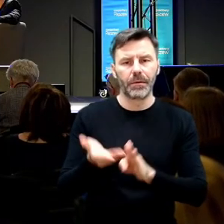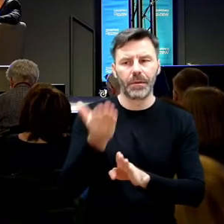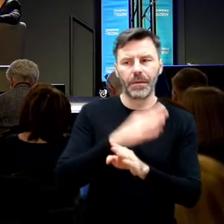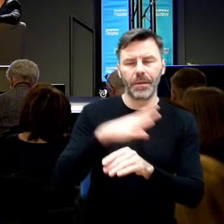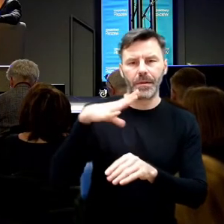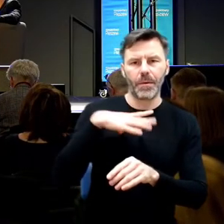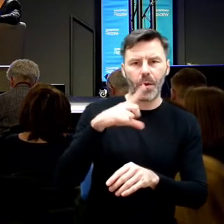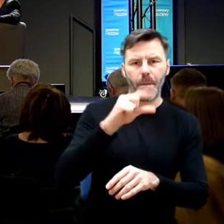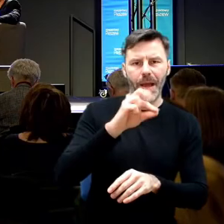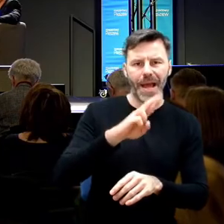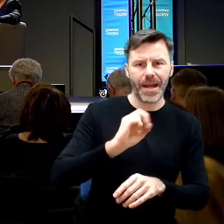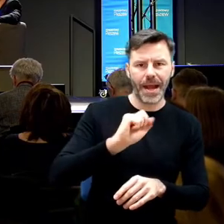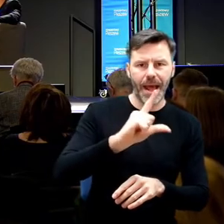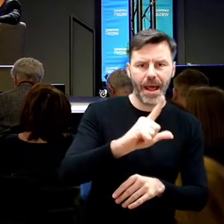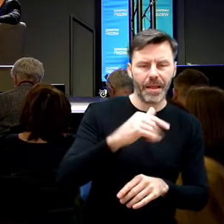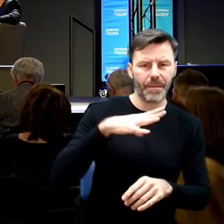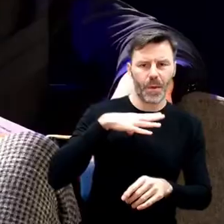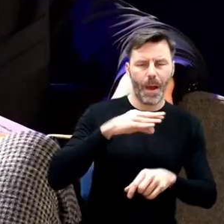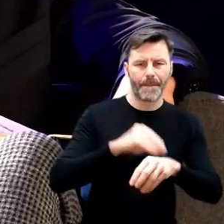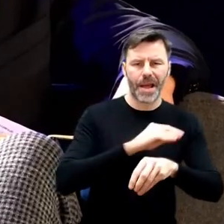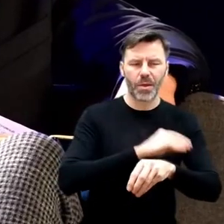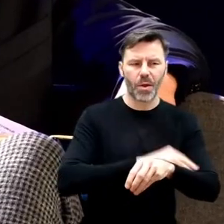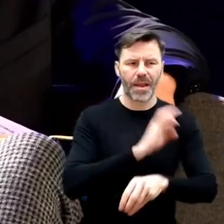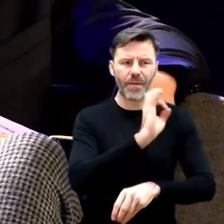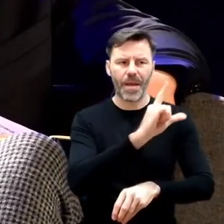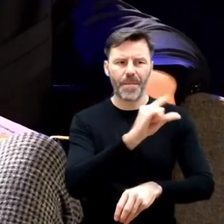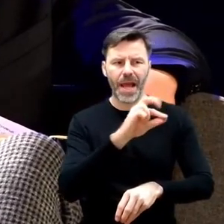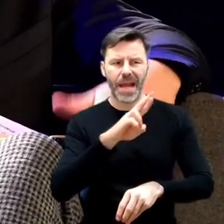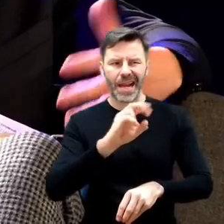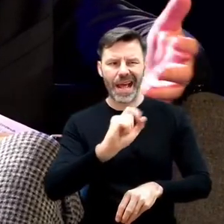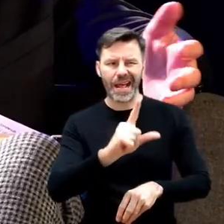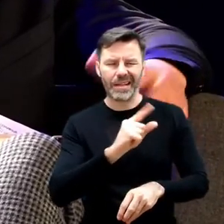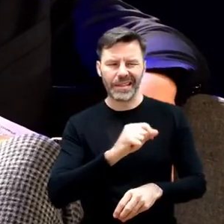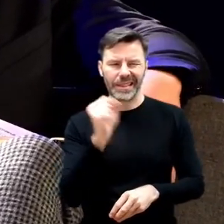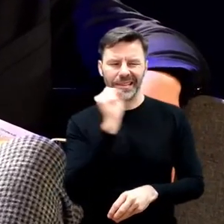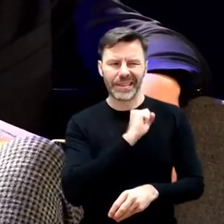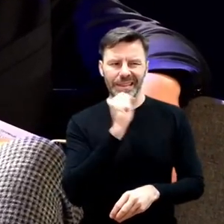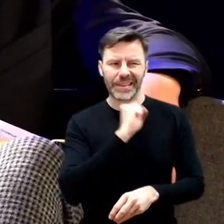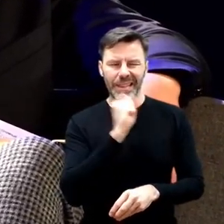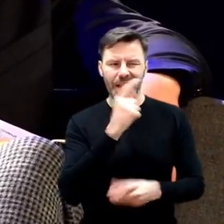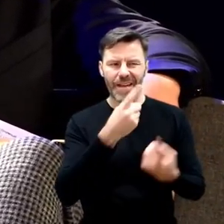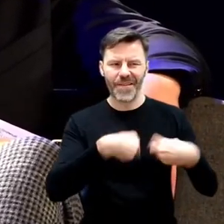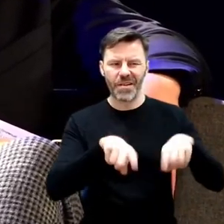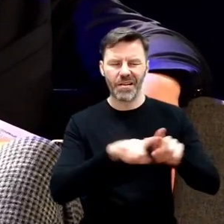tyle że te metody były po prostu wtedy mocno niedoskonałe pod względem wykonawstwa i dlategotakich teraz nie lubimy.